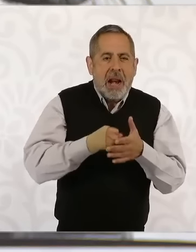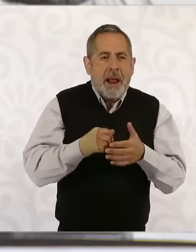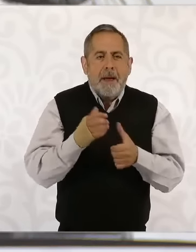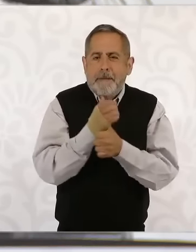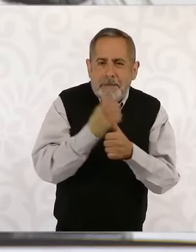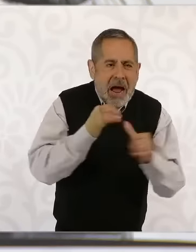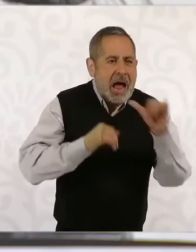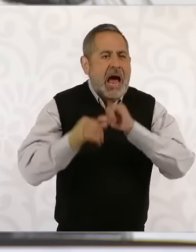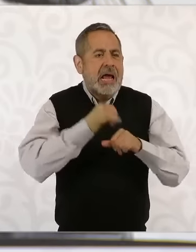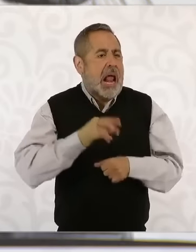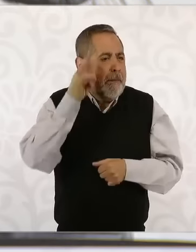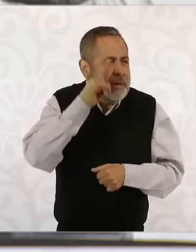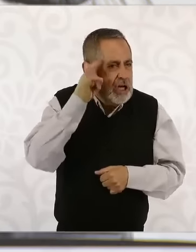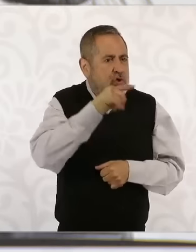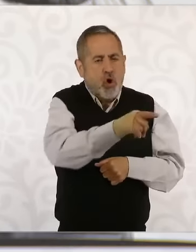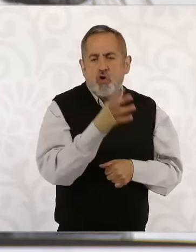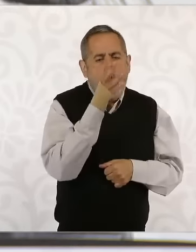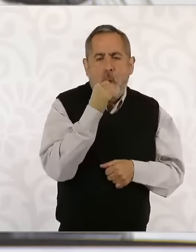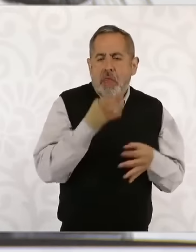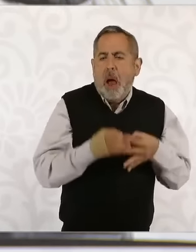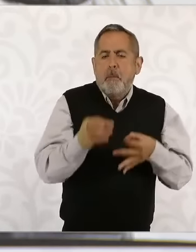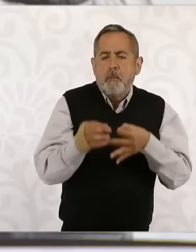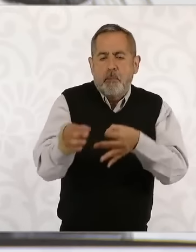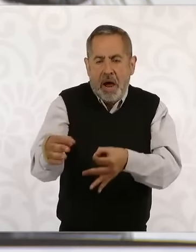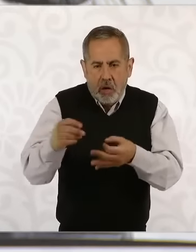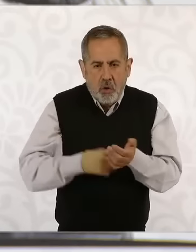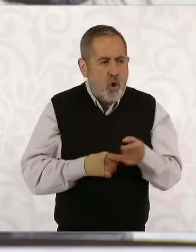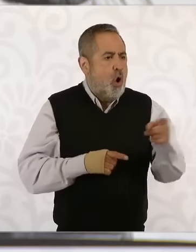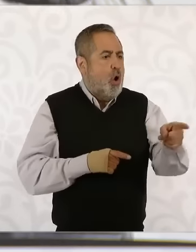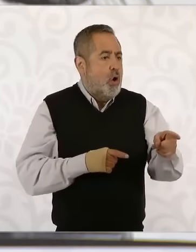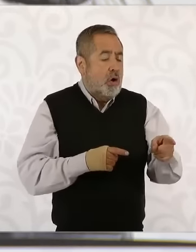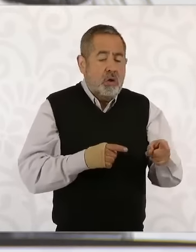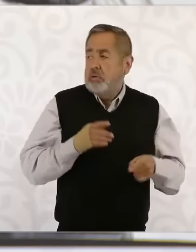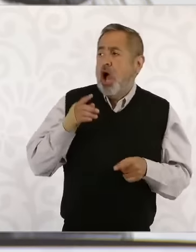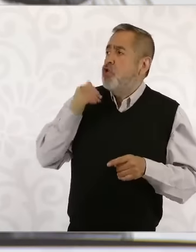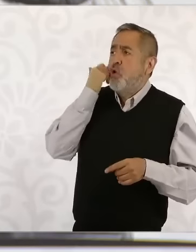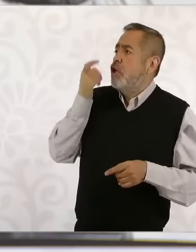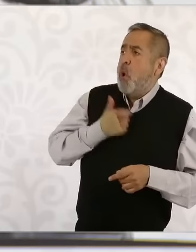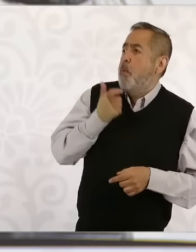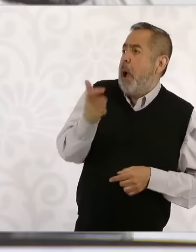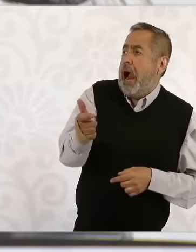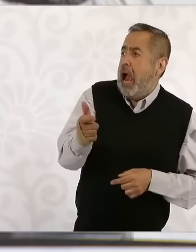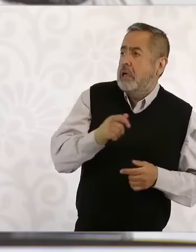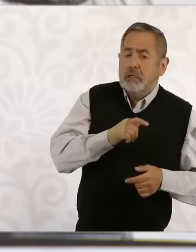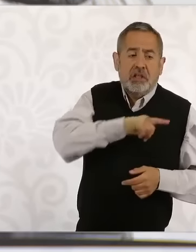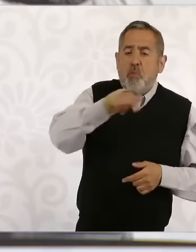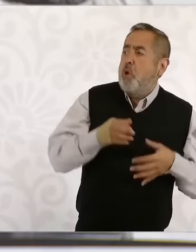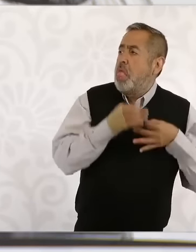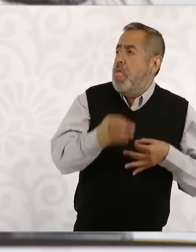o casinos o para que no se paguen pensiones alimenticias, entre otros muchos supuestos.